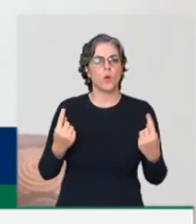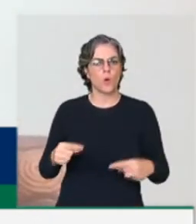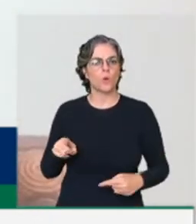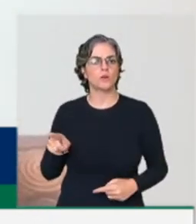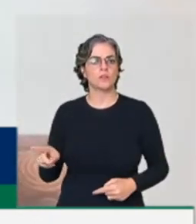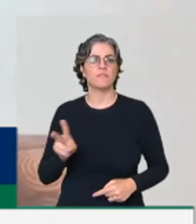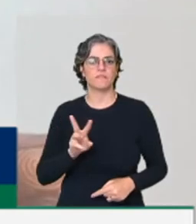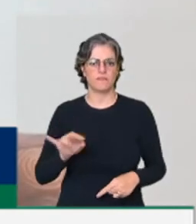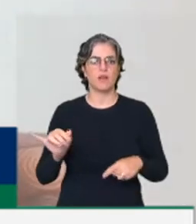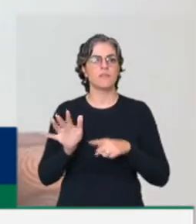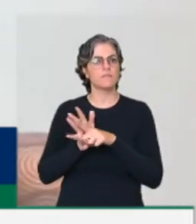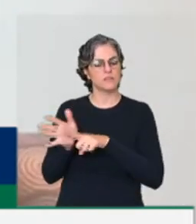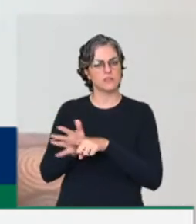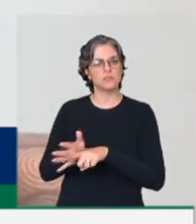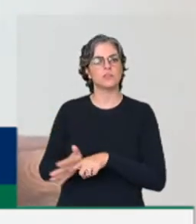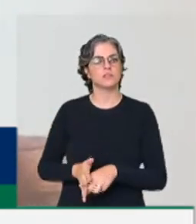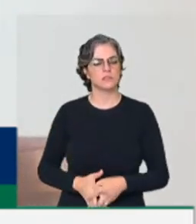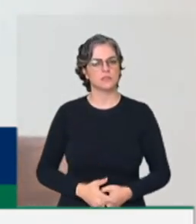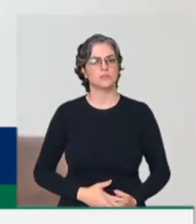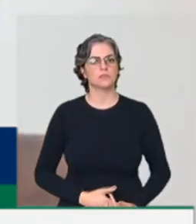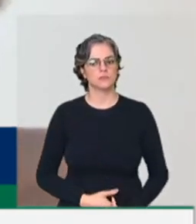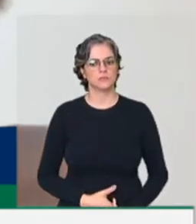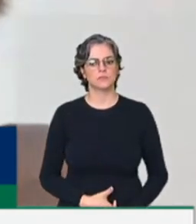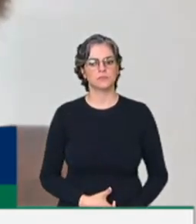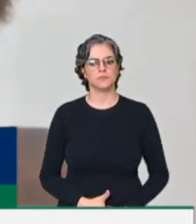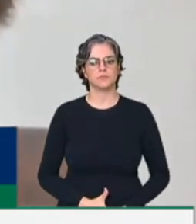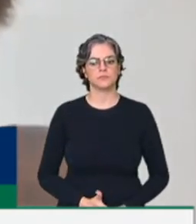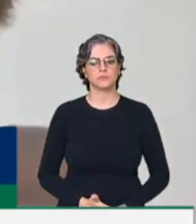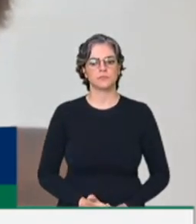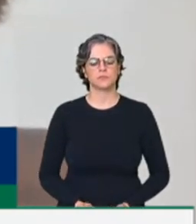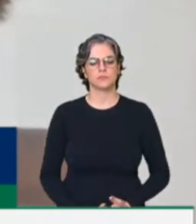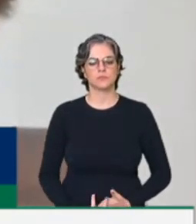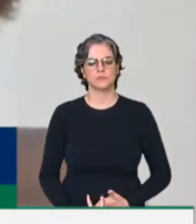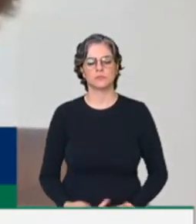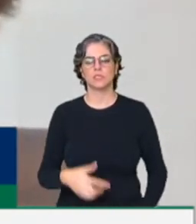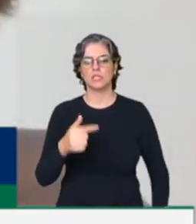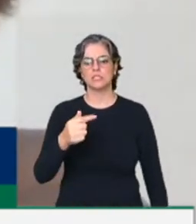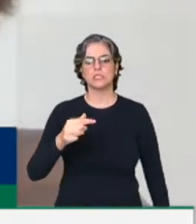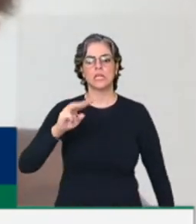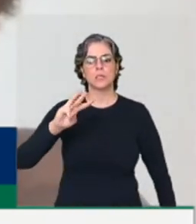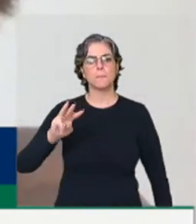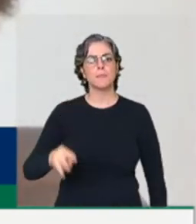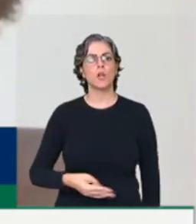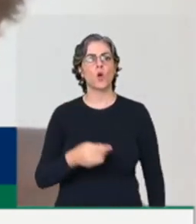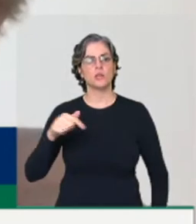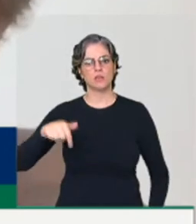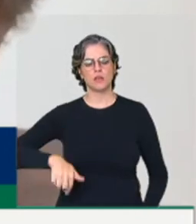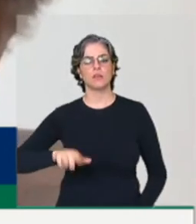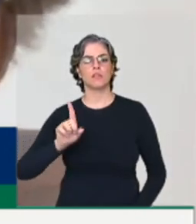ISSO QUE VAI SER INVESTIGADO, ESTA COMPRA VAI SER INVESTIGADA, UMA MANSÃO DE SETE MILHÕES AQUI NO DISTRITO FEDERAL. E POR ISSO QUE A GENTE ESTÁ AQUI NO DIA DE